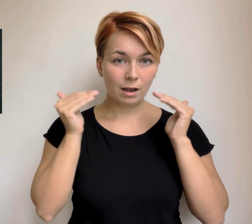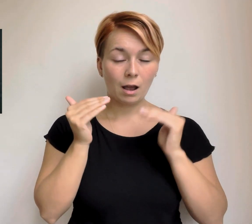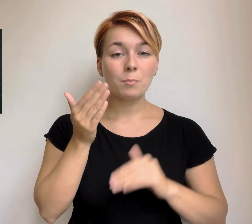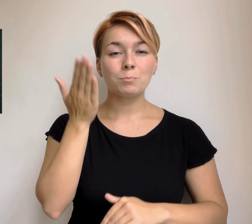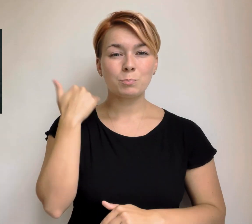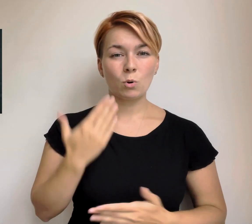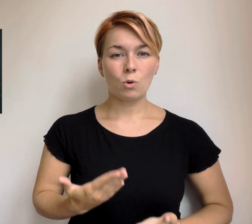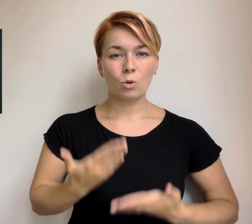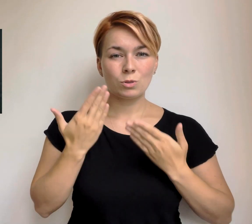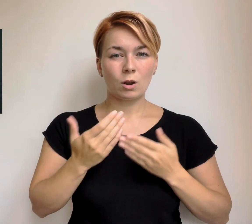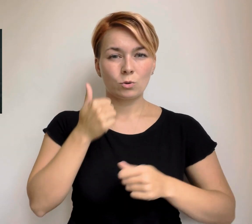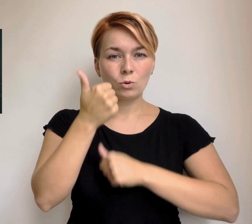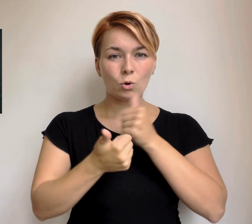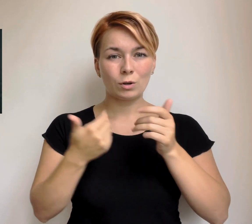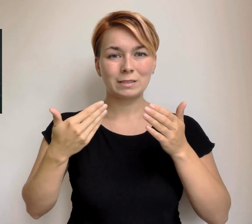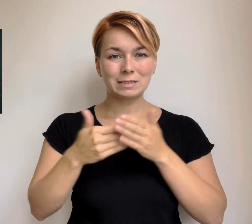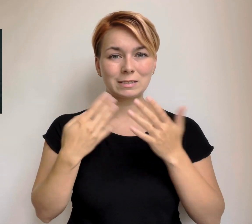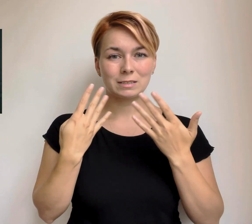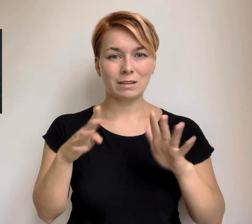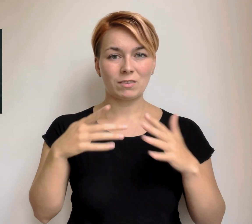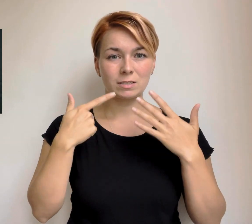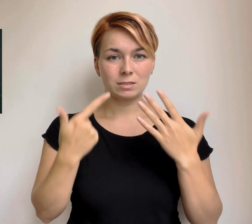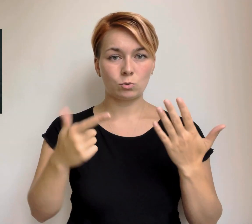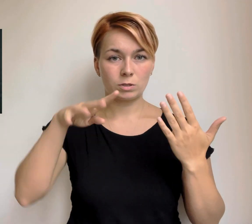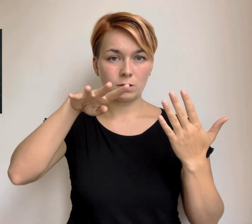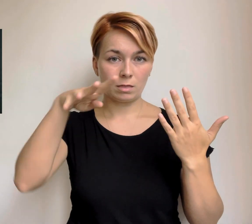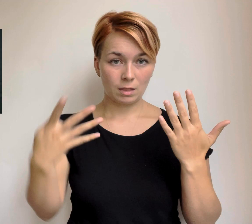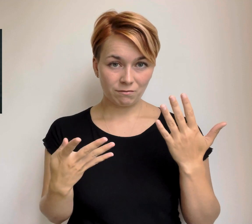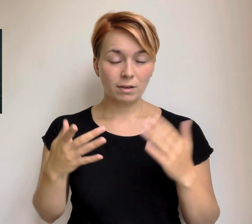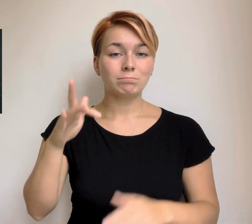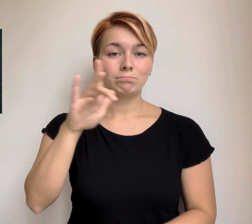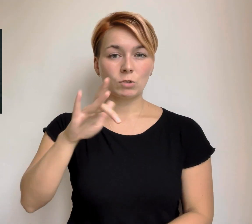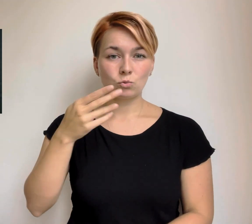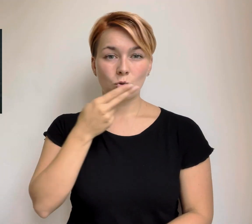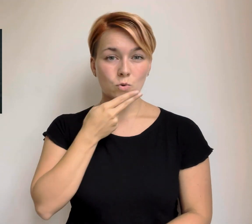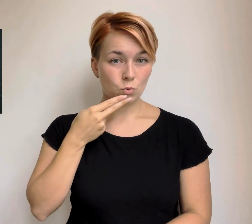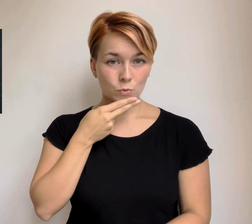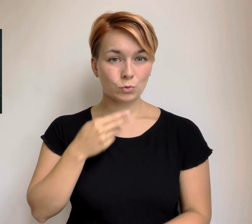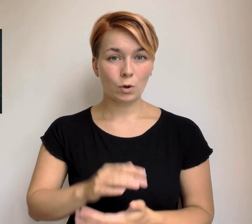se narodila v roce 1979 v Rumunsku.